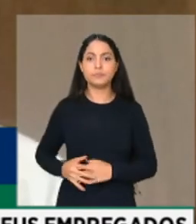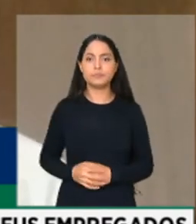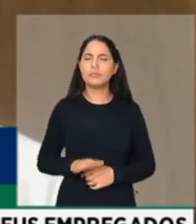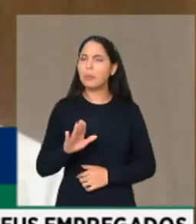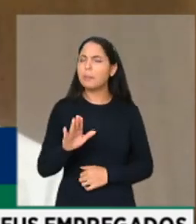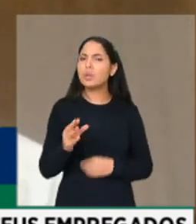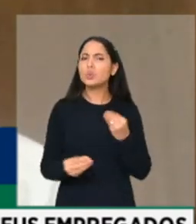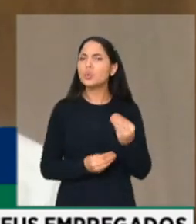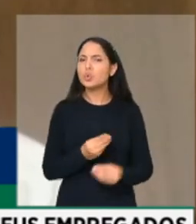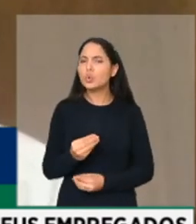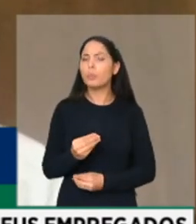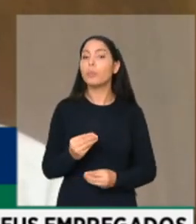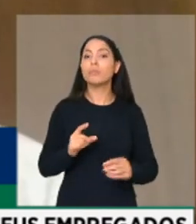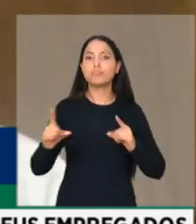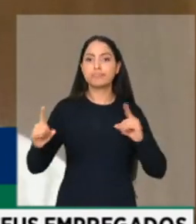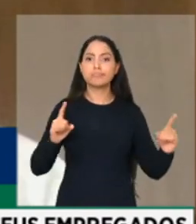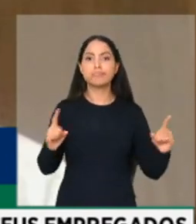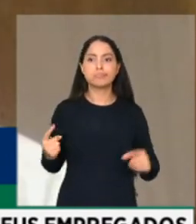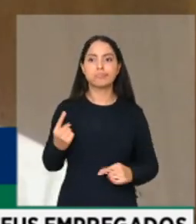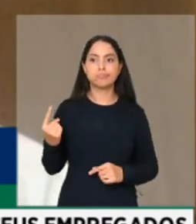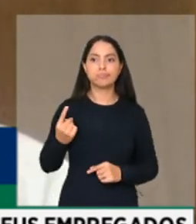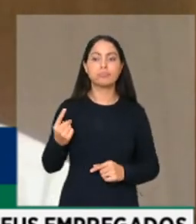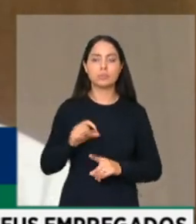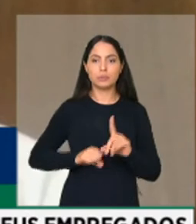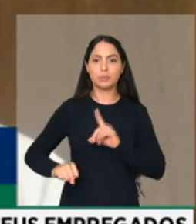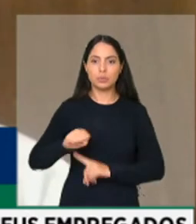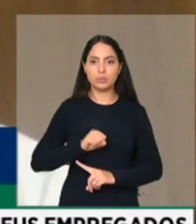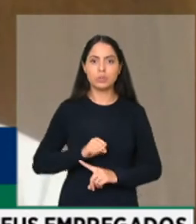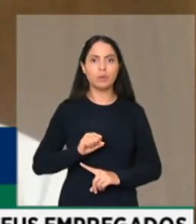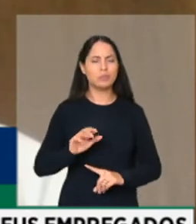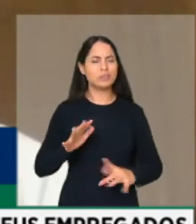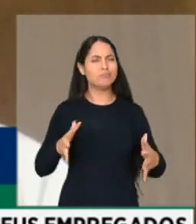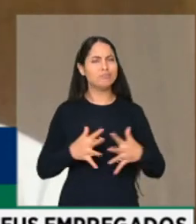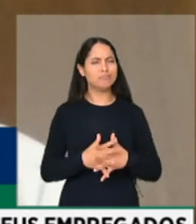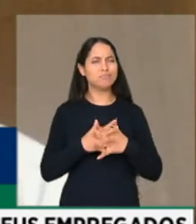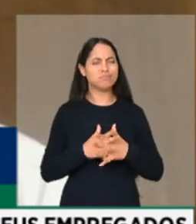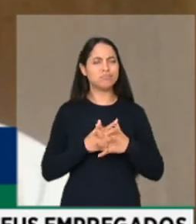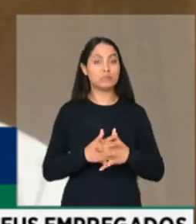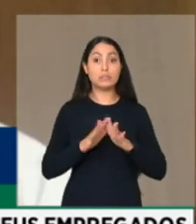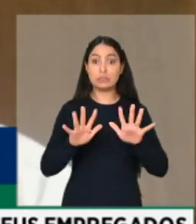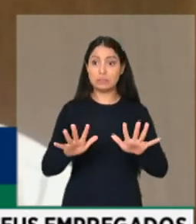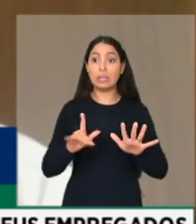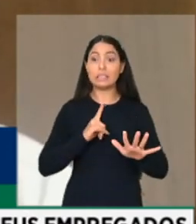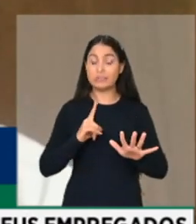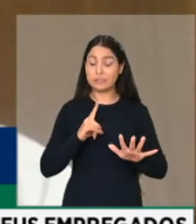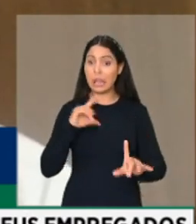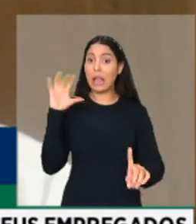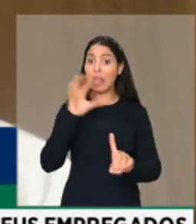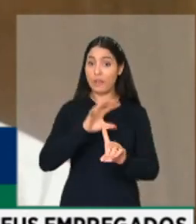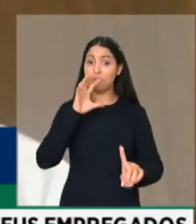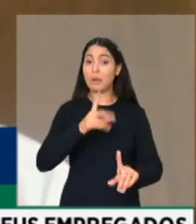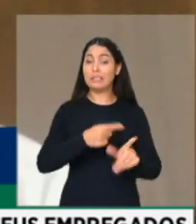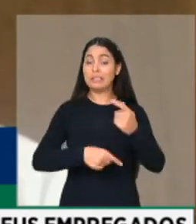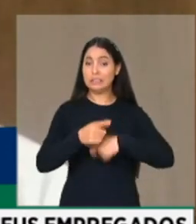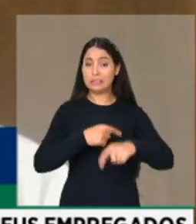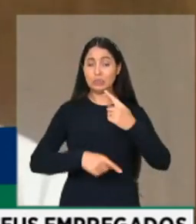CARACTERIZAR COMO MEDIDA RESOLUTIVA, DEFINITIVA PARA O PROBLEMA, ACARRETA... EM IMPACTOS VULTO OUSZ NA ECONOMIA, IMPEDINDO O DESENVOLVIMENTO DO SETOR